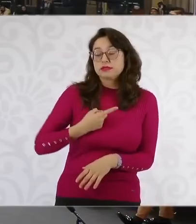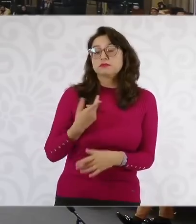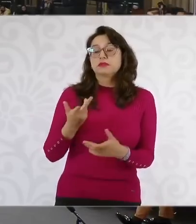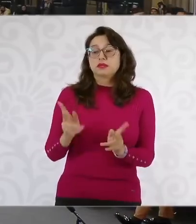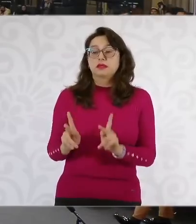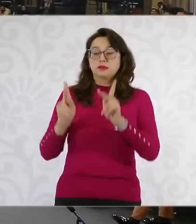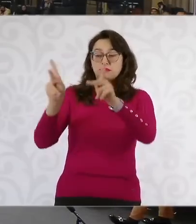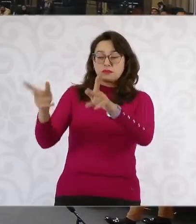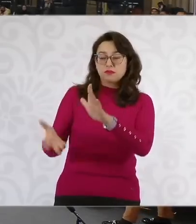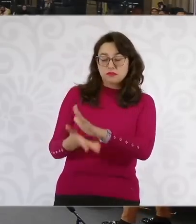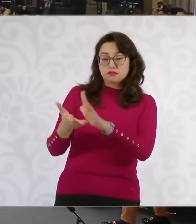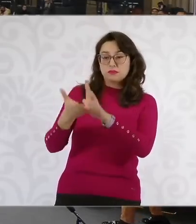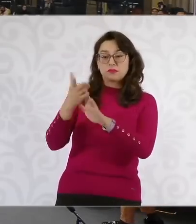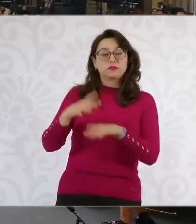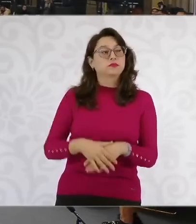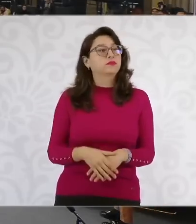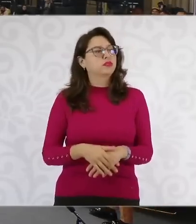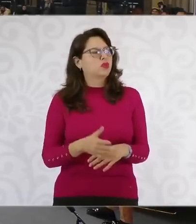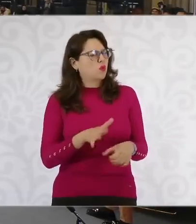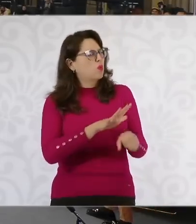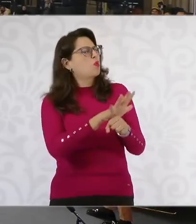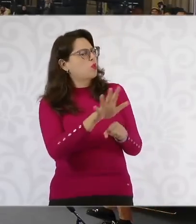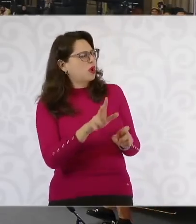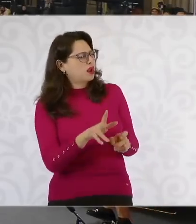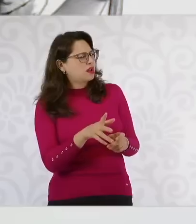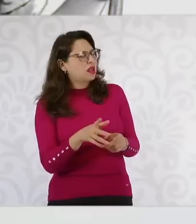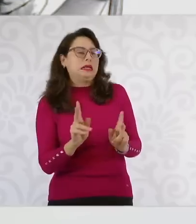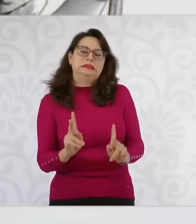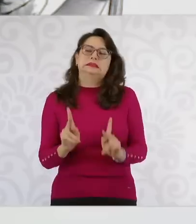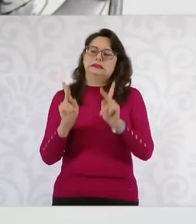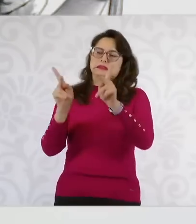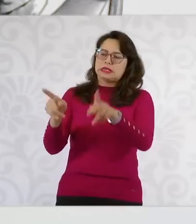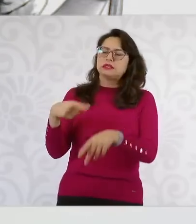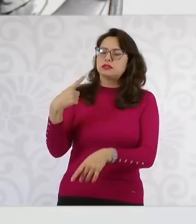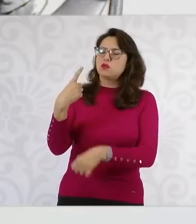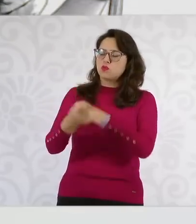perdón el viaducto elevado en playas de Tijuana se va a terminar El próximo año ya están los